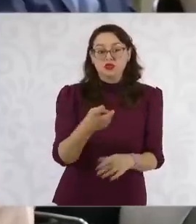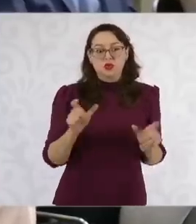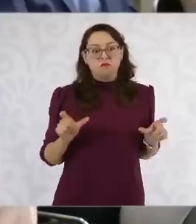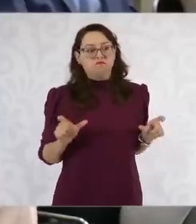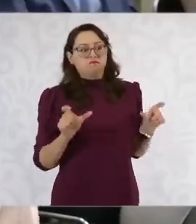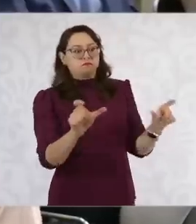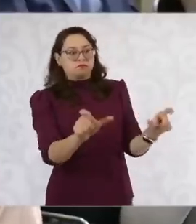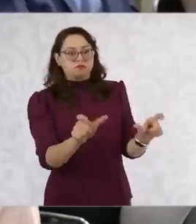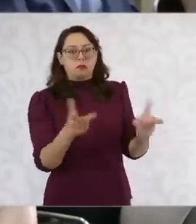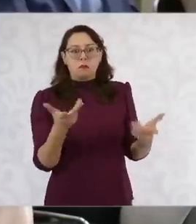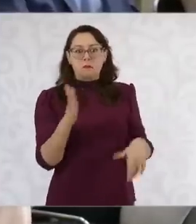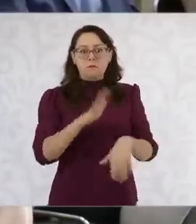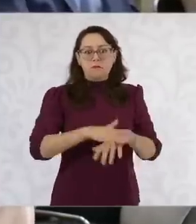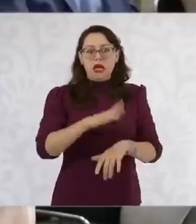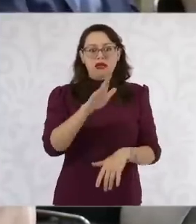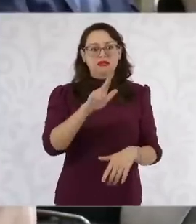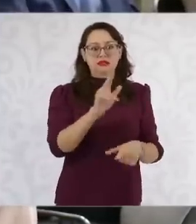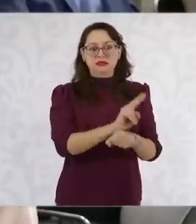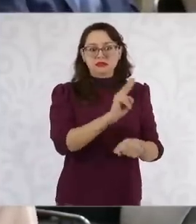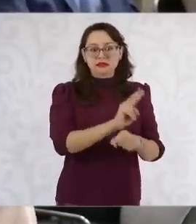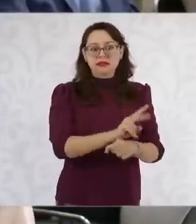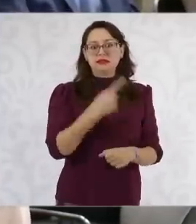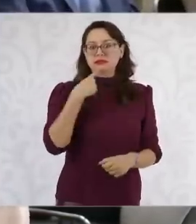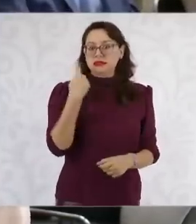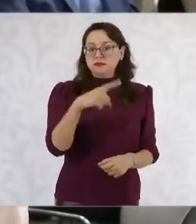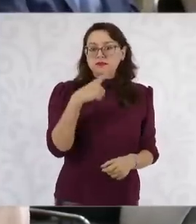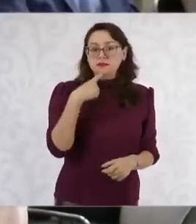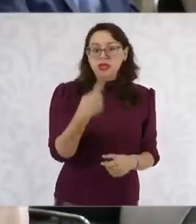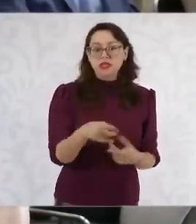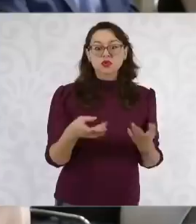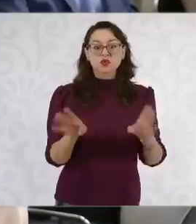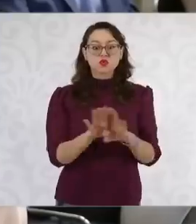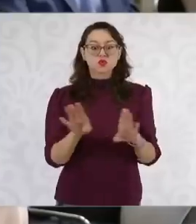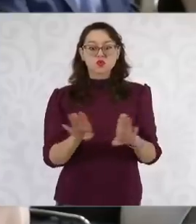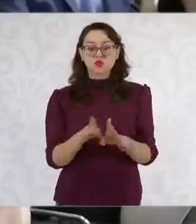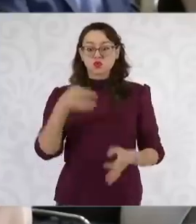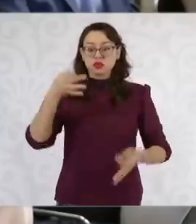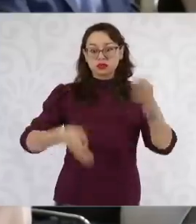darles seguimiento y profundizar en las demandas que están en tribunales de Estados Unidos para